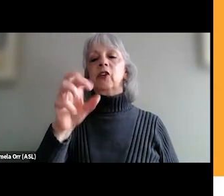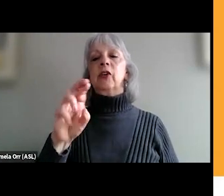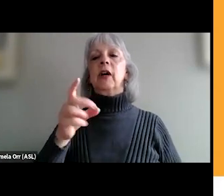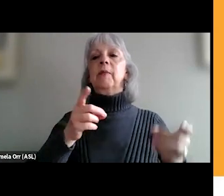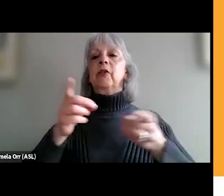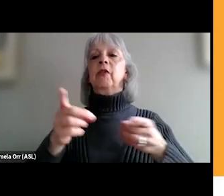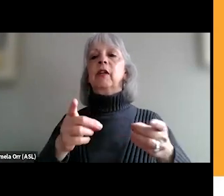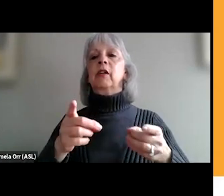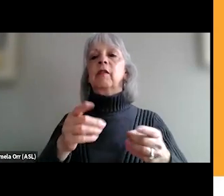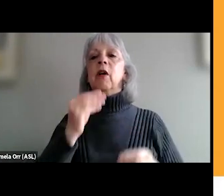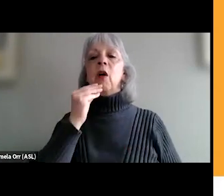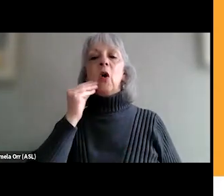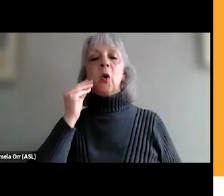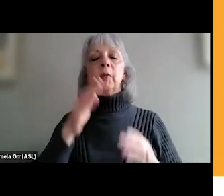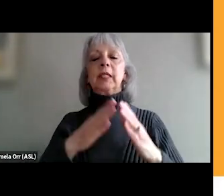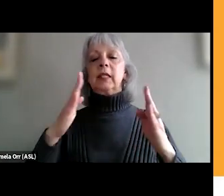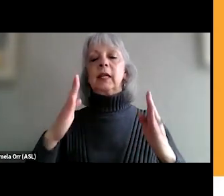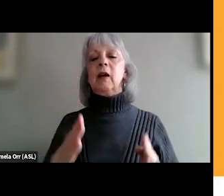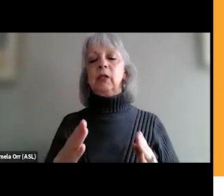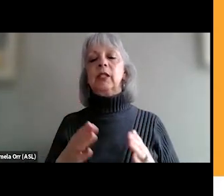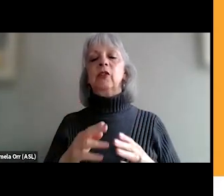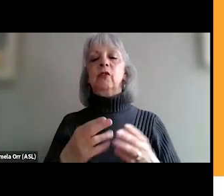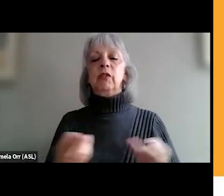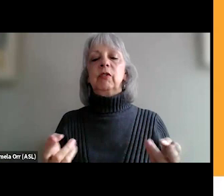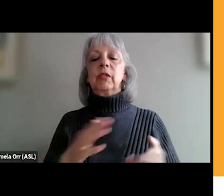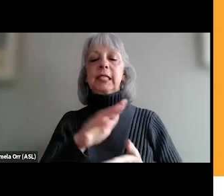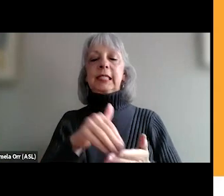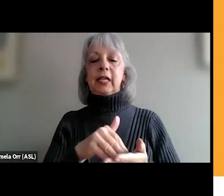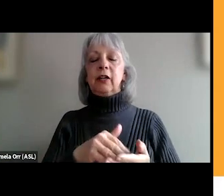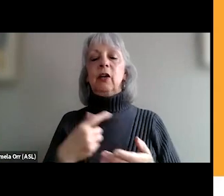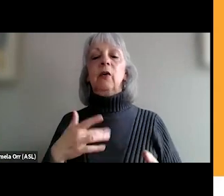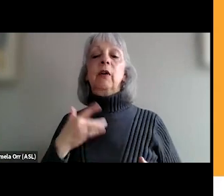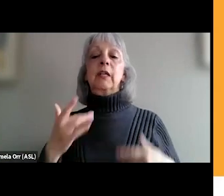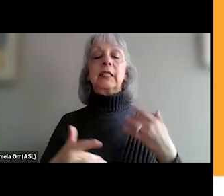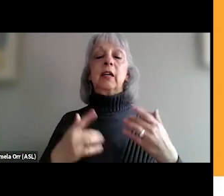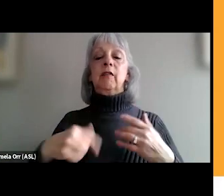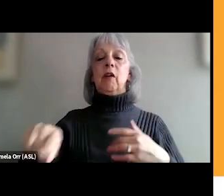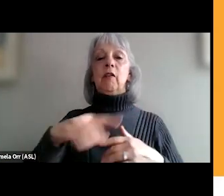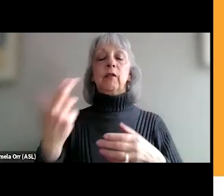del Centro de recursos de vivienda y personas sin hogar y estamos muy contentos de que nos acompañen hoy